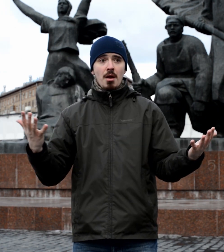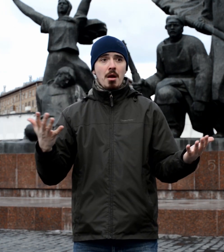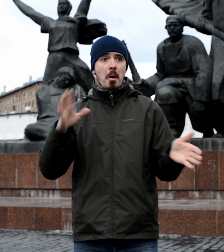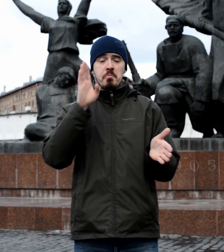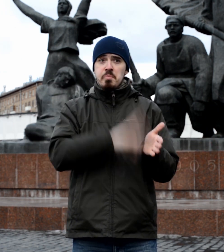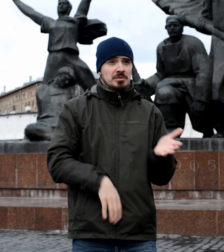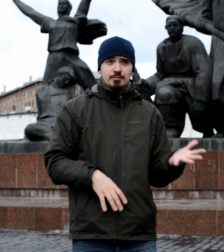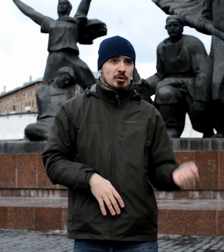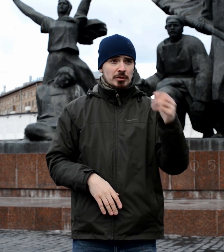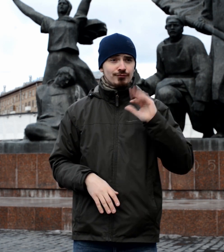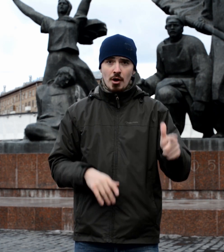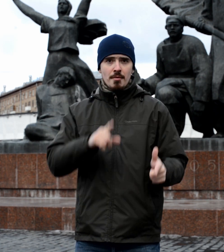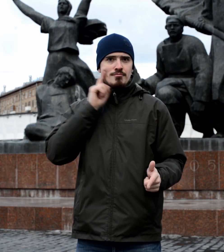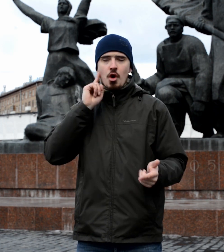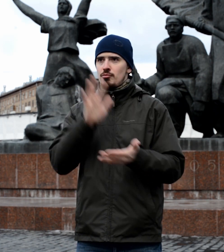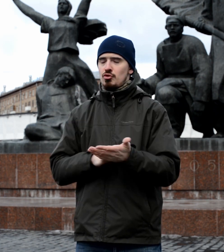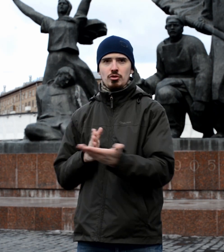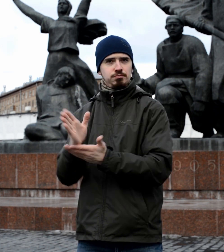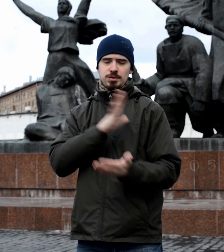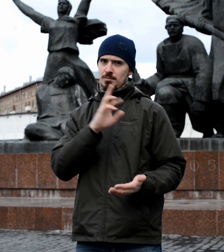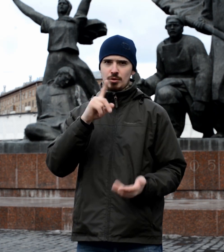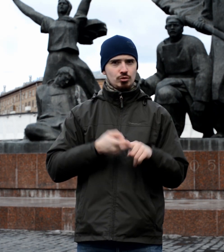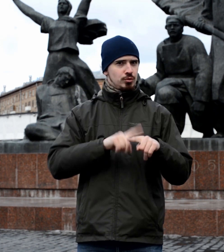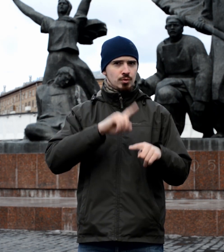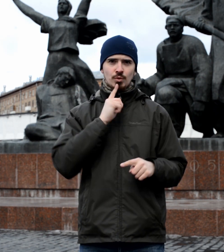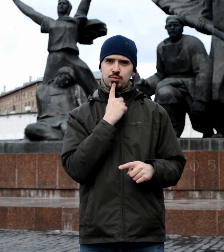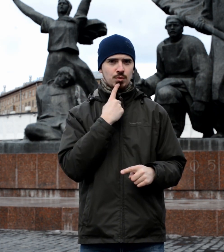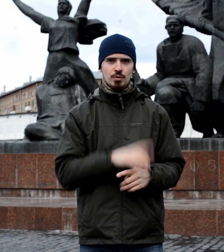Без поддержки ВОГ молодежи было бы трудно.